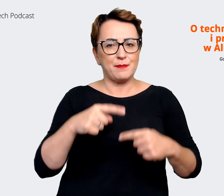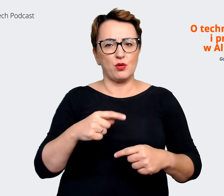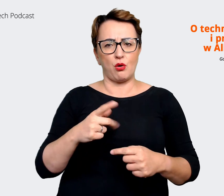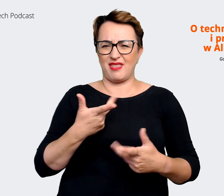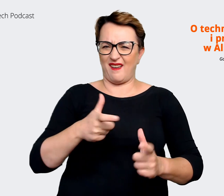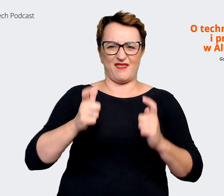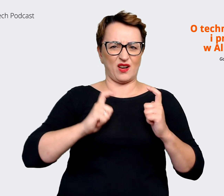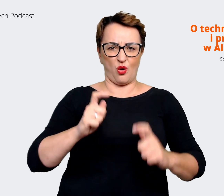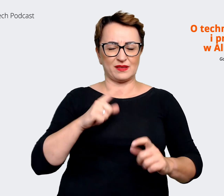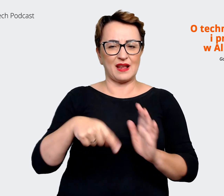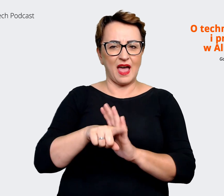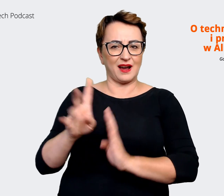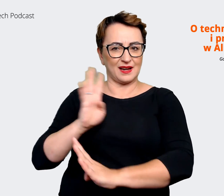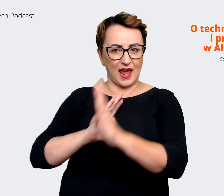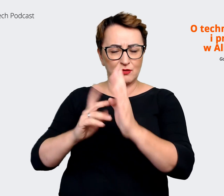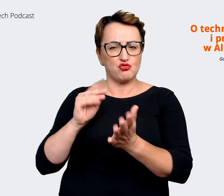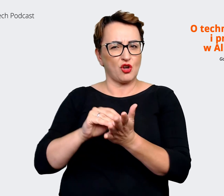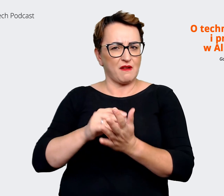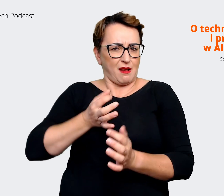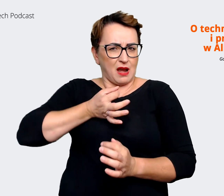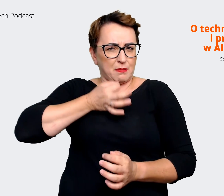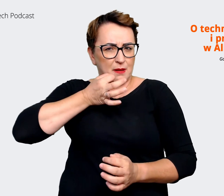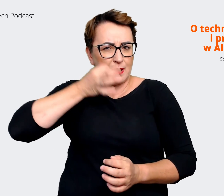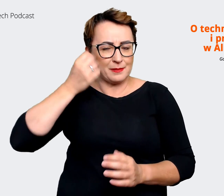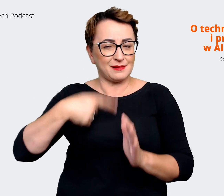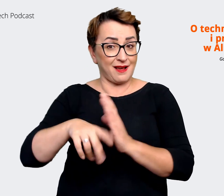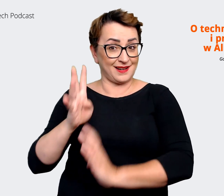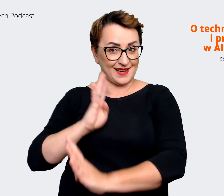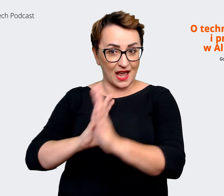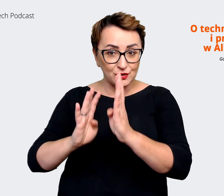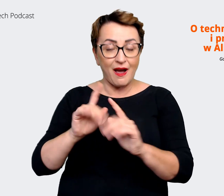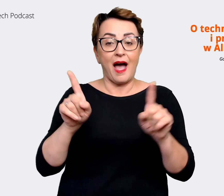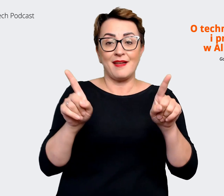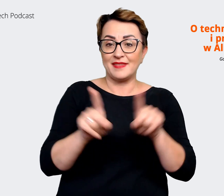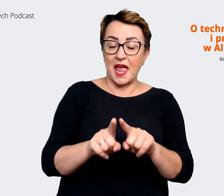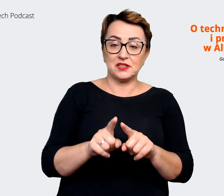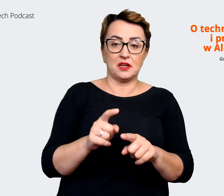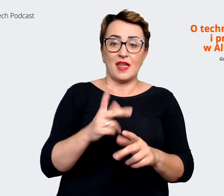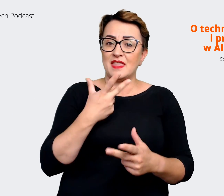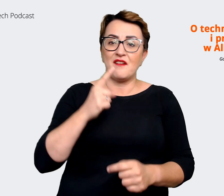doświadczać to samo albo i lepsze doświadczenie do klientów i nie wymyślać koła na nowo. Tak naprawdę